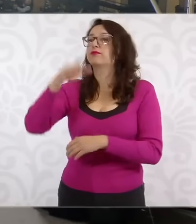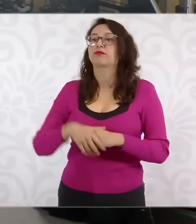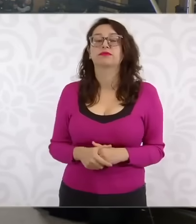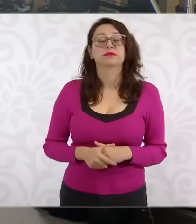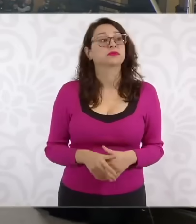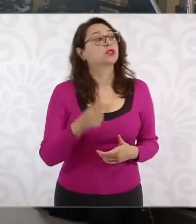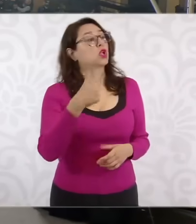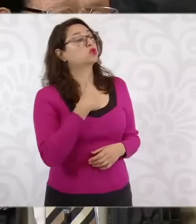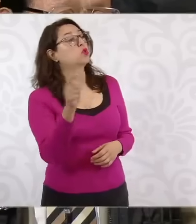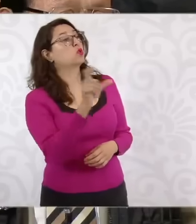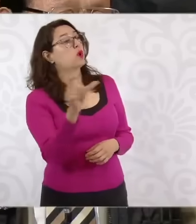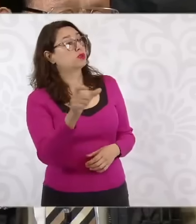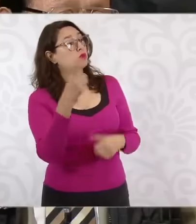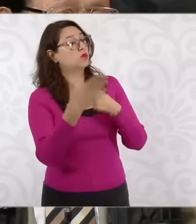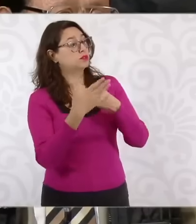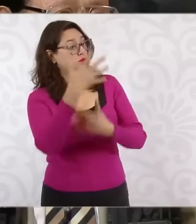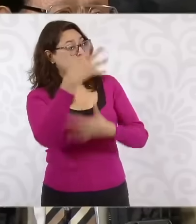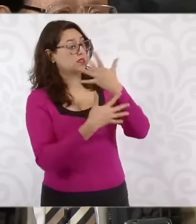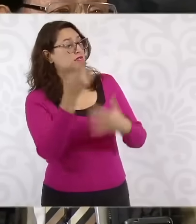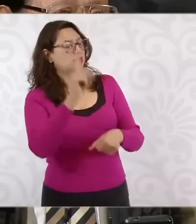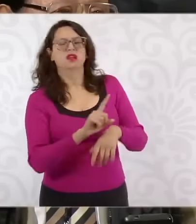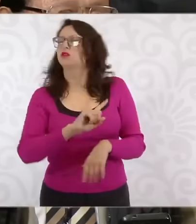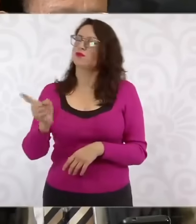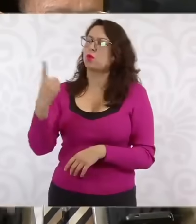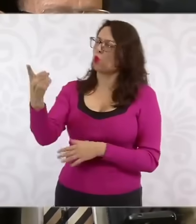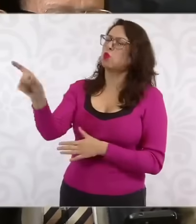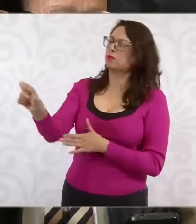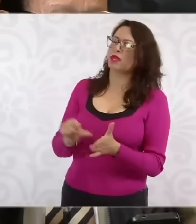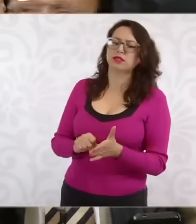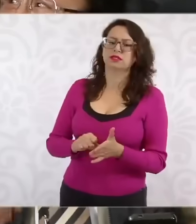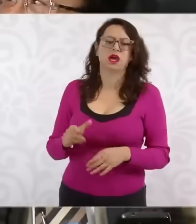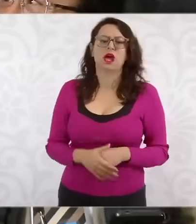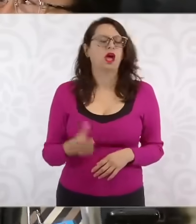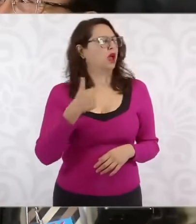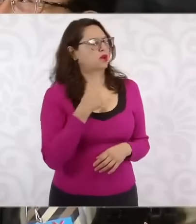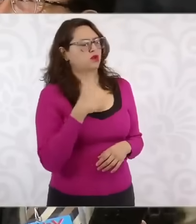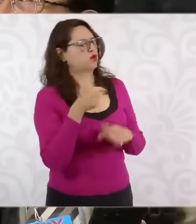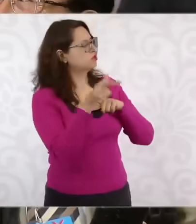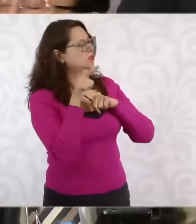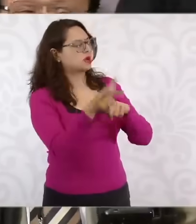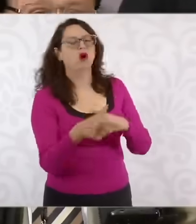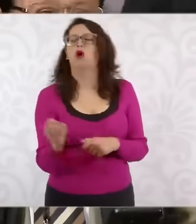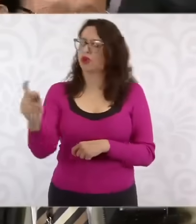dar la palabra en 15 días o cuándo en un mes. Ah, no, no. Entonces agotemos, presidenta. 15 días.